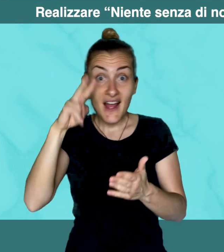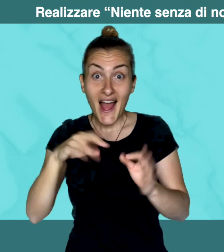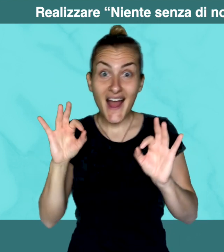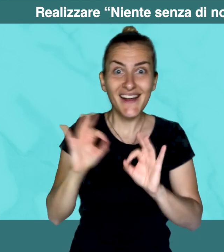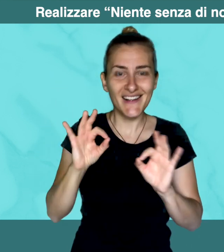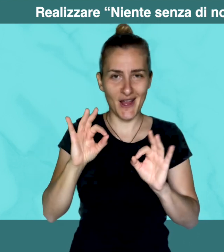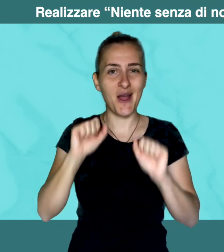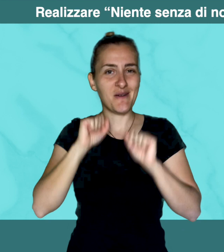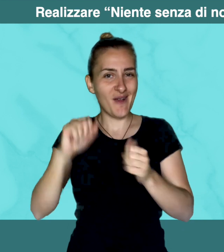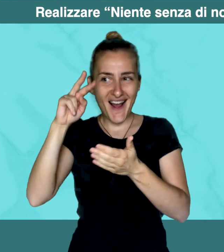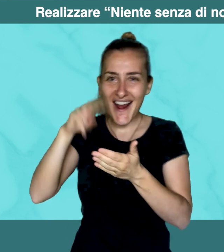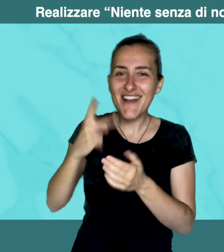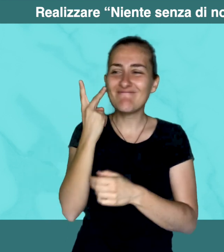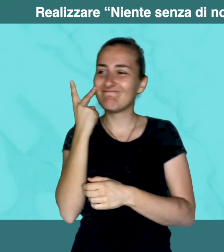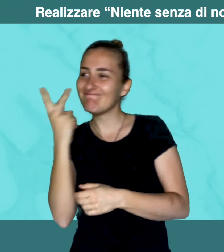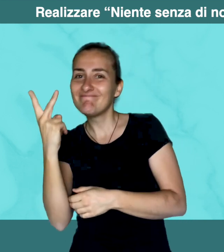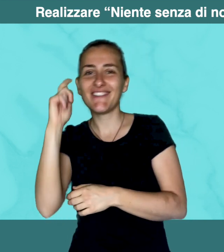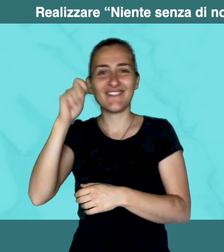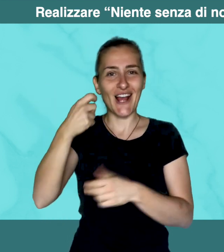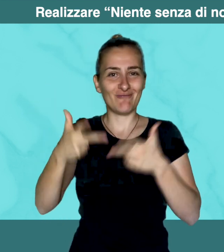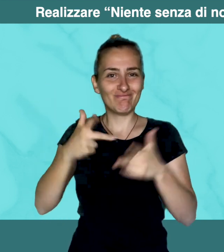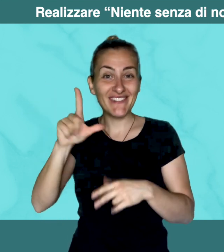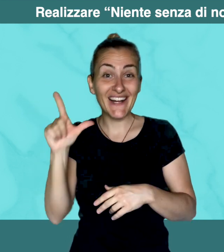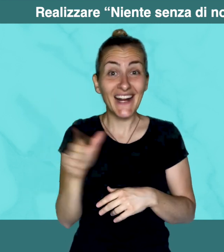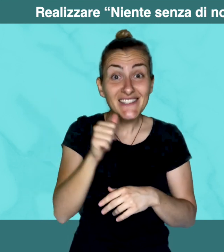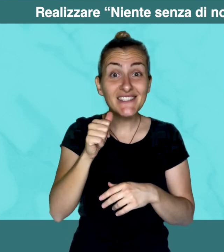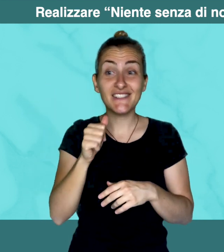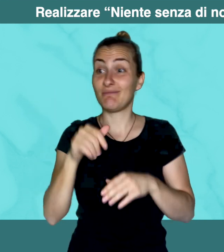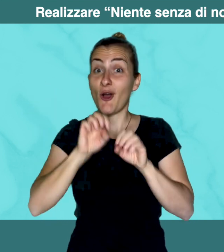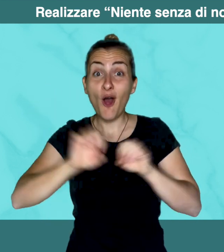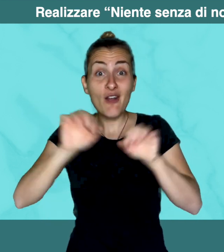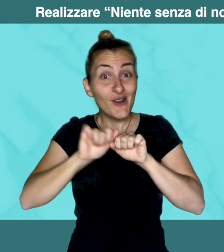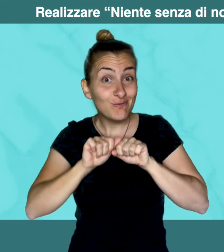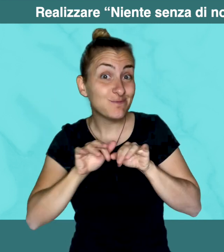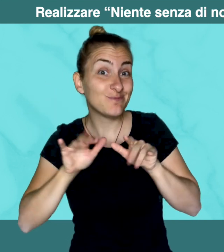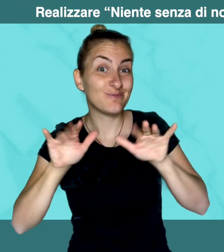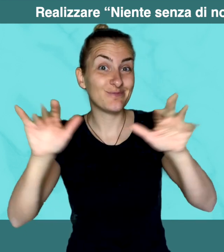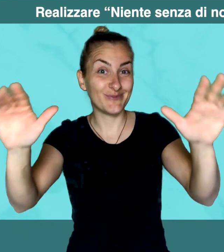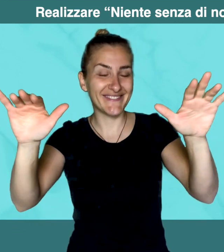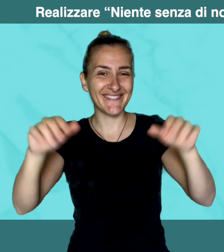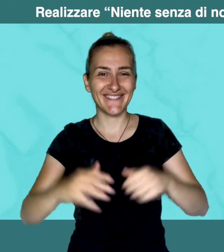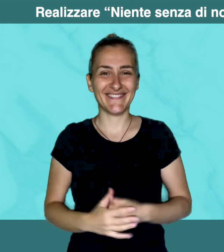Qualora non l'aveste fatto, potete consultarlo leggendo o guardando i video in LIS e condividerlo nei social!